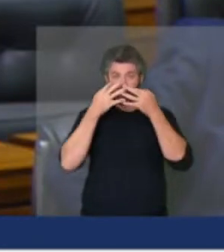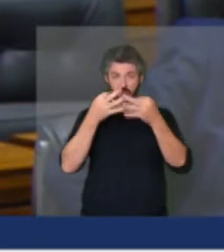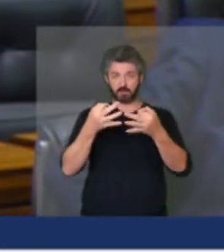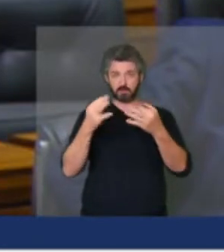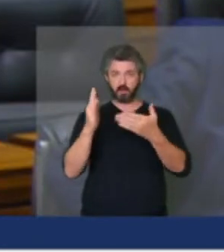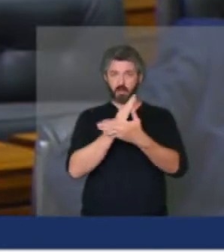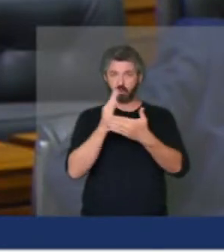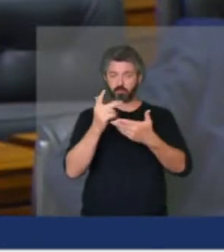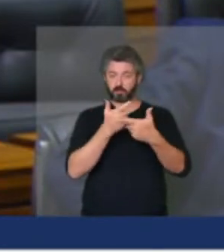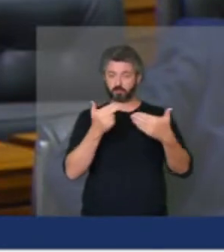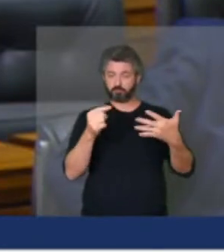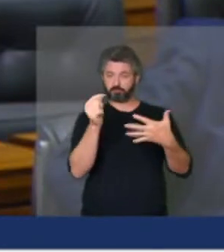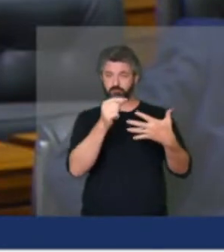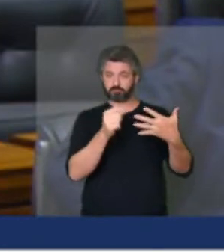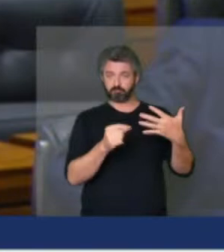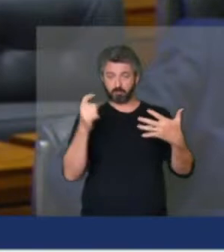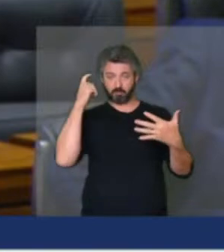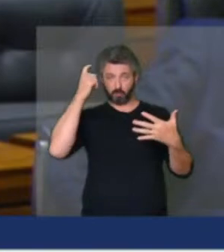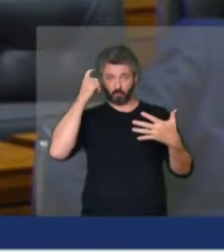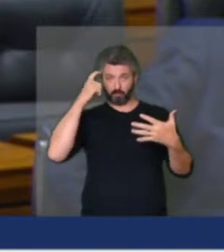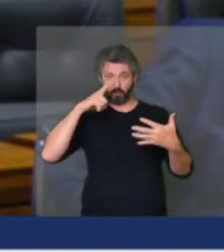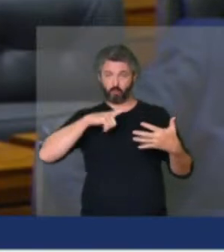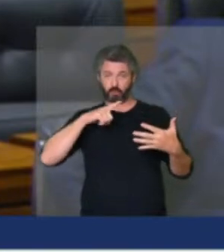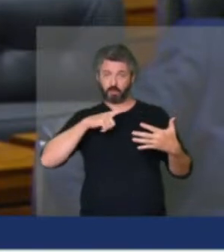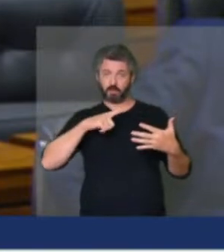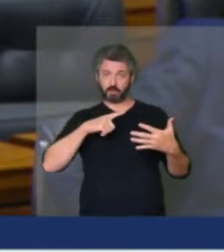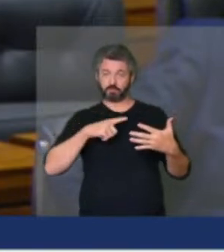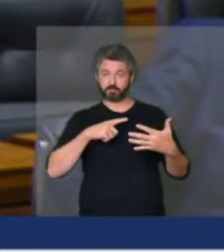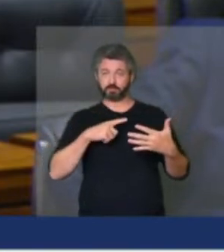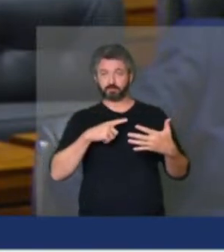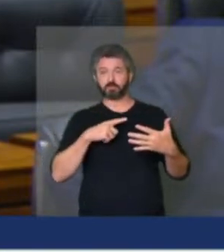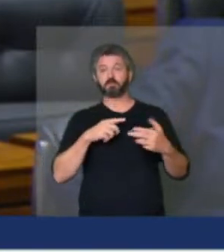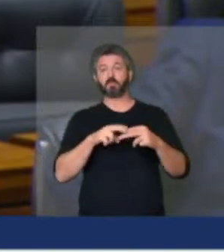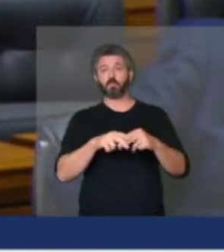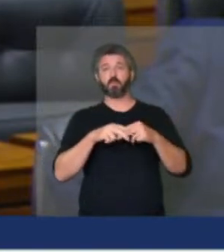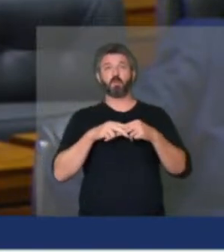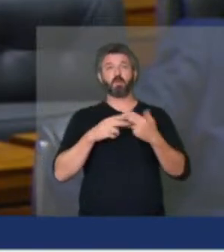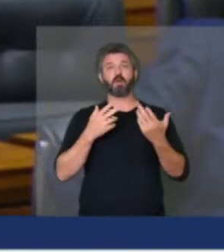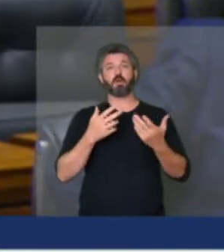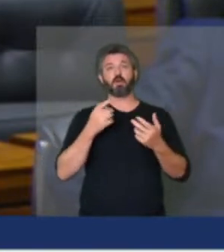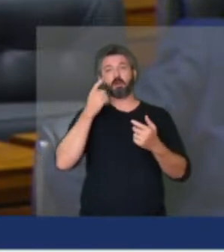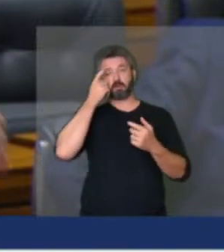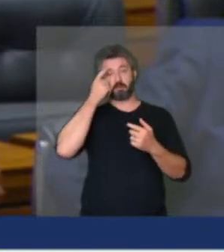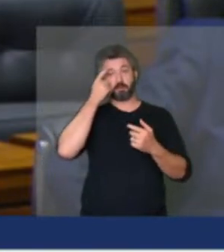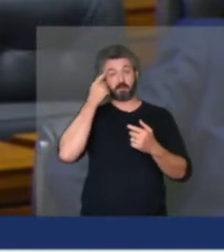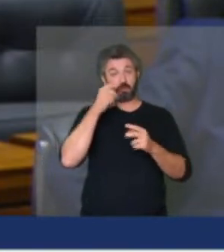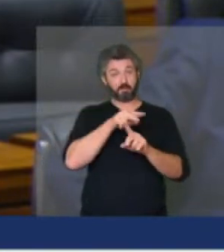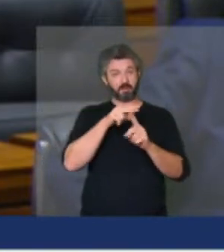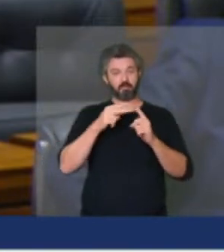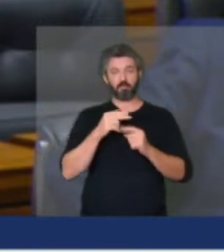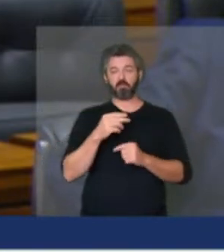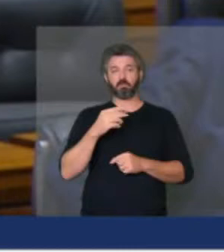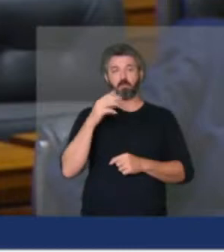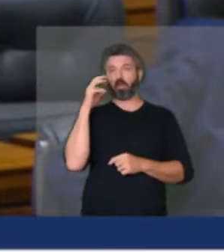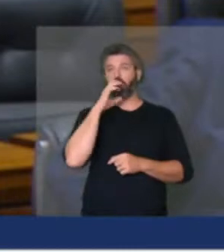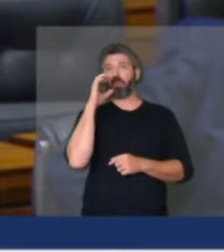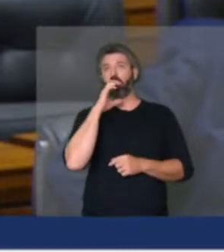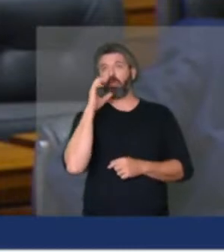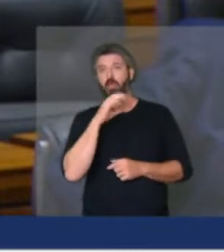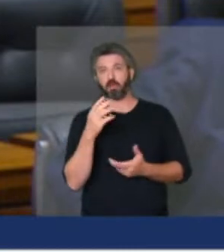PARA CHAMAR A ATENÇÃO PARA ALGUMAS PREOCUPAÇÕES QUE TEMOS COM... COM A ADESÃO DO